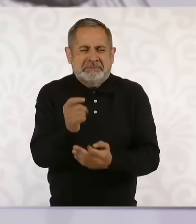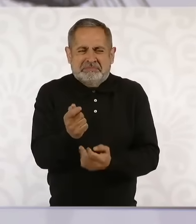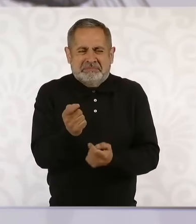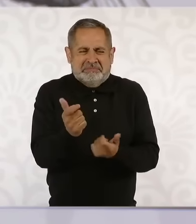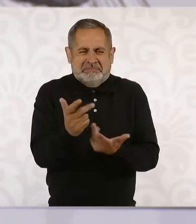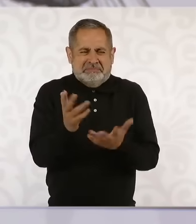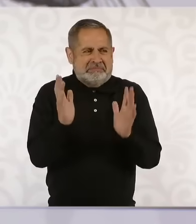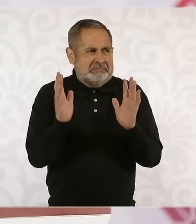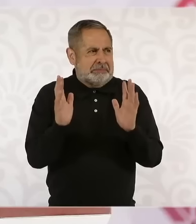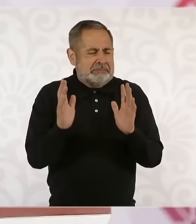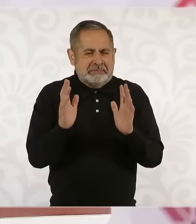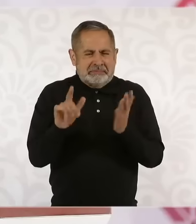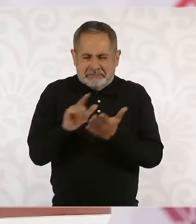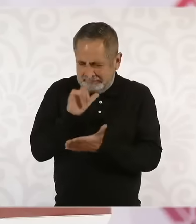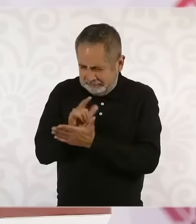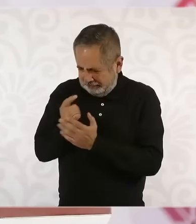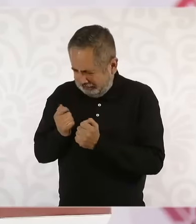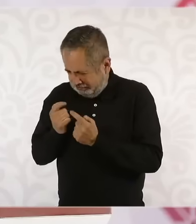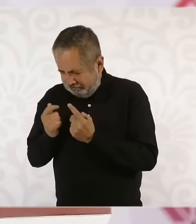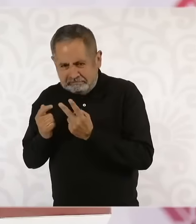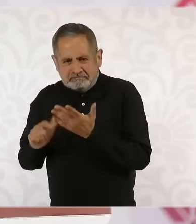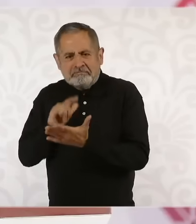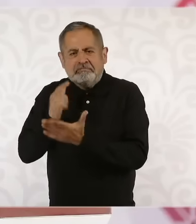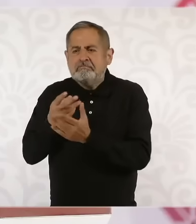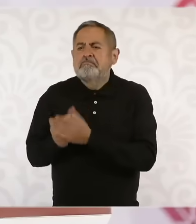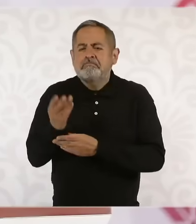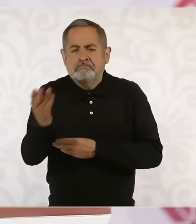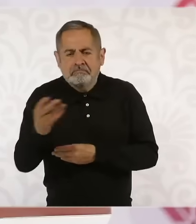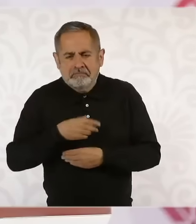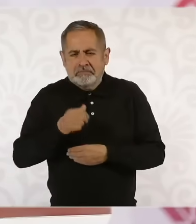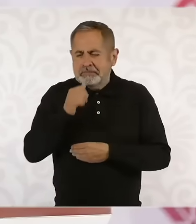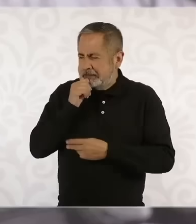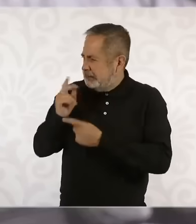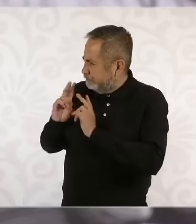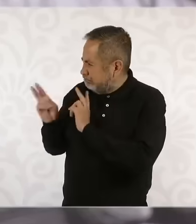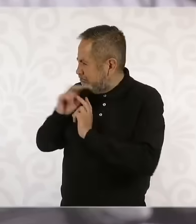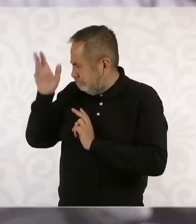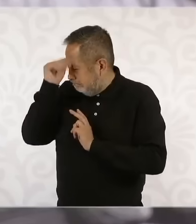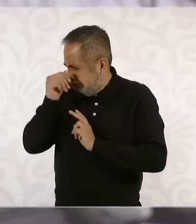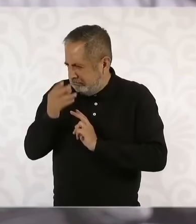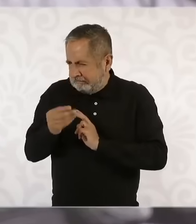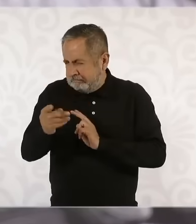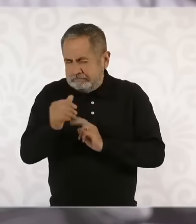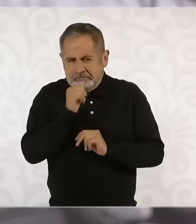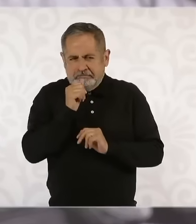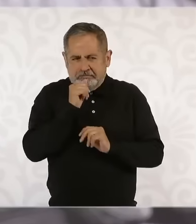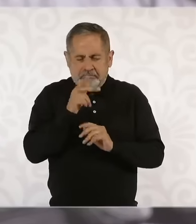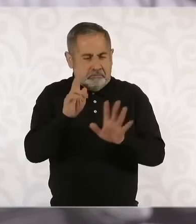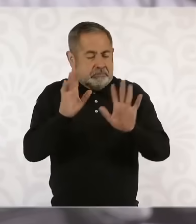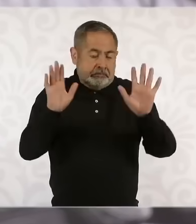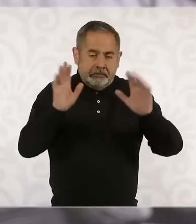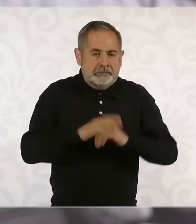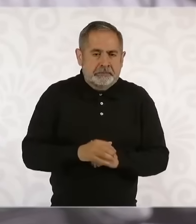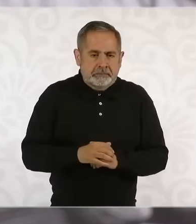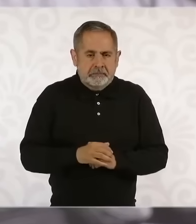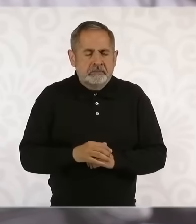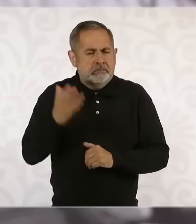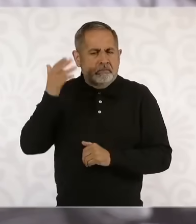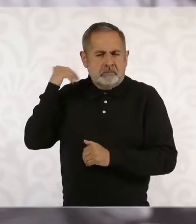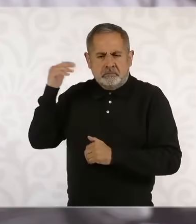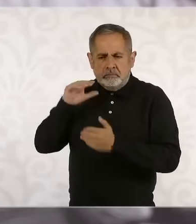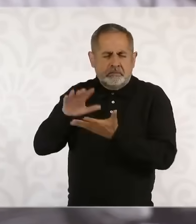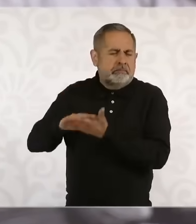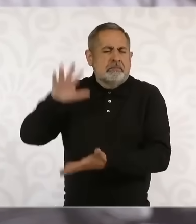pocas eh leyes todavía de consensar y de aprobar. Pero ya lo ya están enviadas en su mayoría.